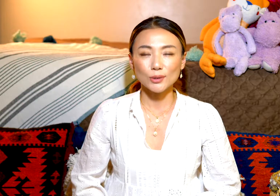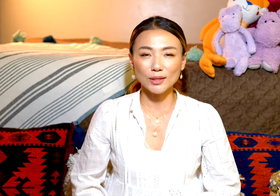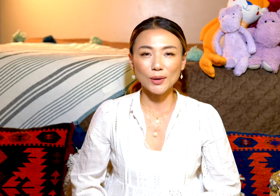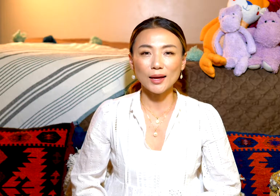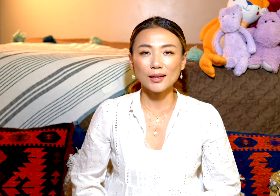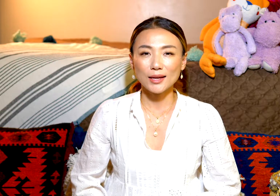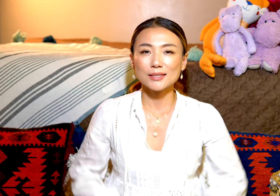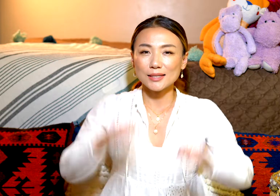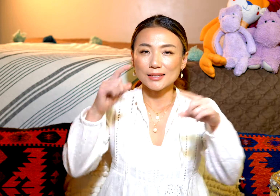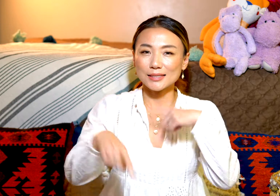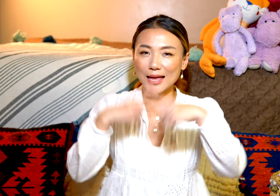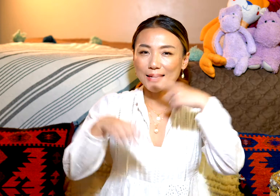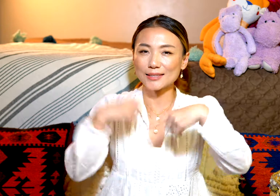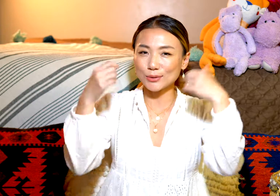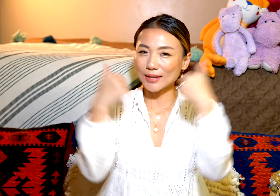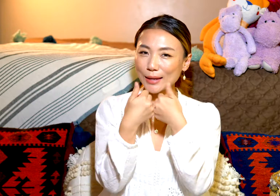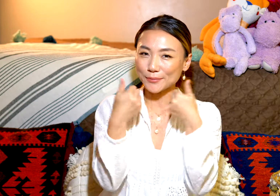それでは一緒にサインをしましょう！（サイン）